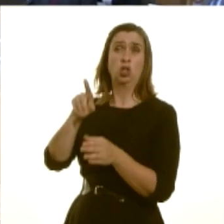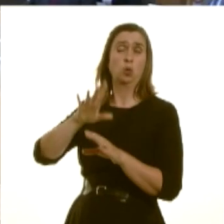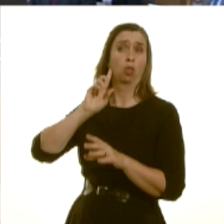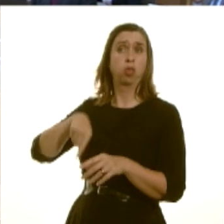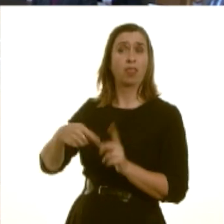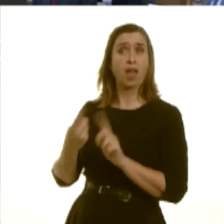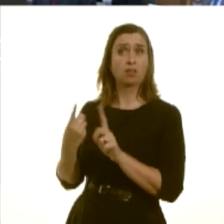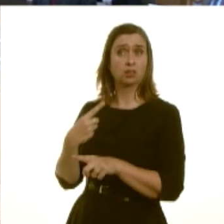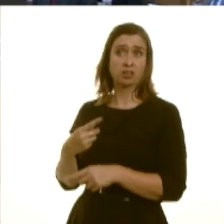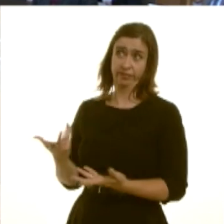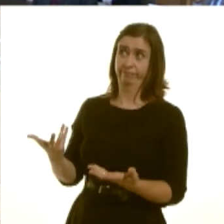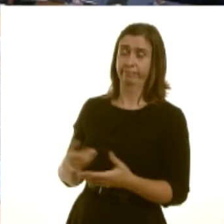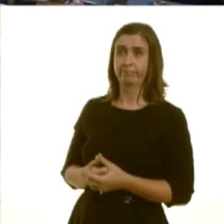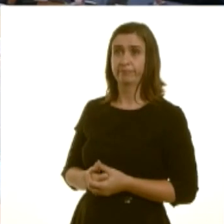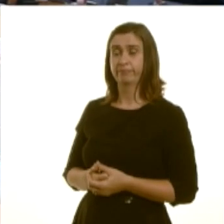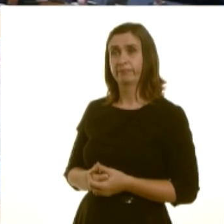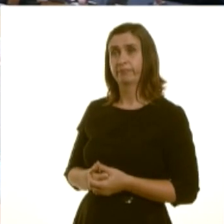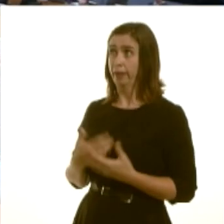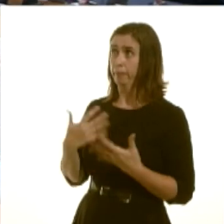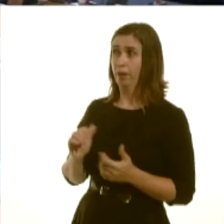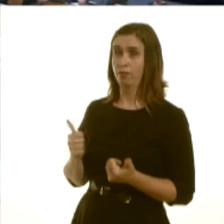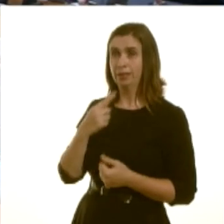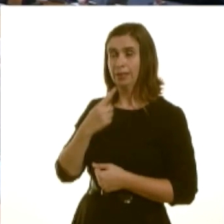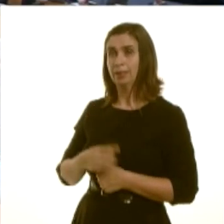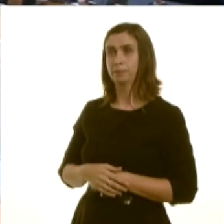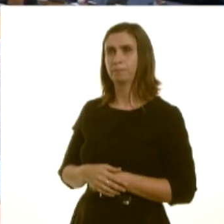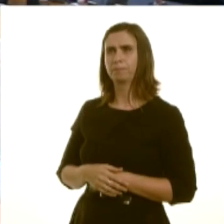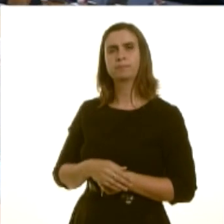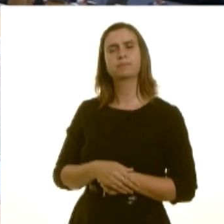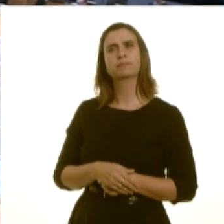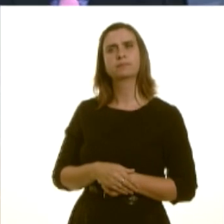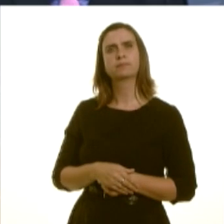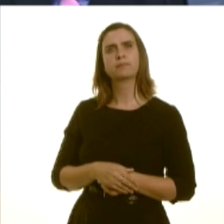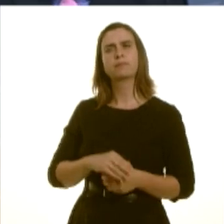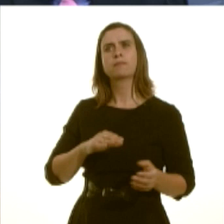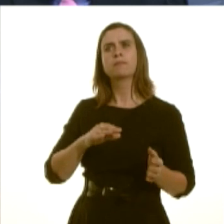Andrew R.T. Davies: 4. A wnaiff y Prif Weinidog ddatganiad ar y canllawiau a roddwyd i awdurdodau